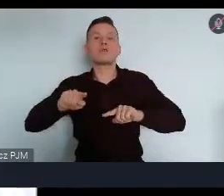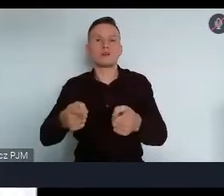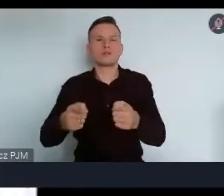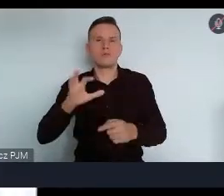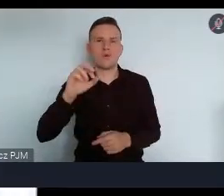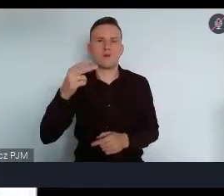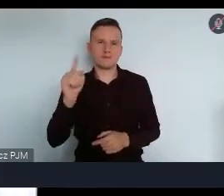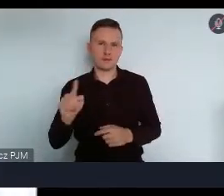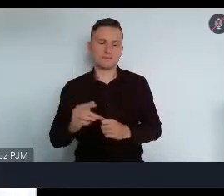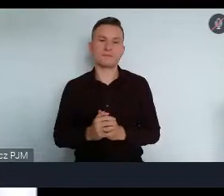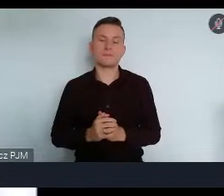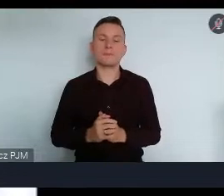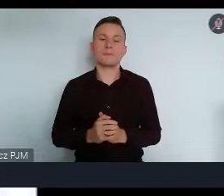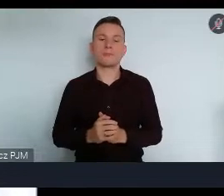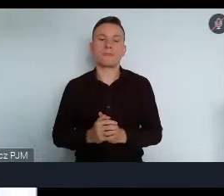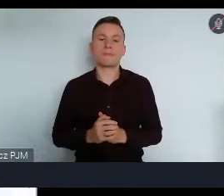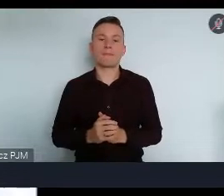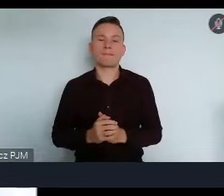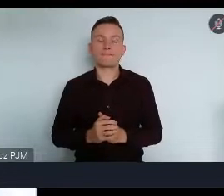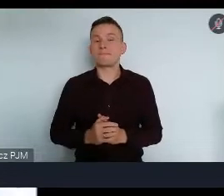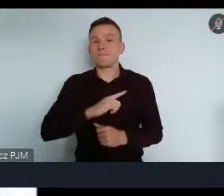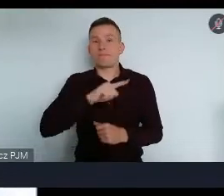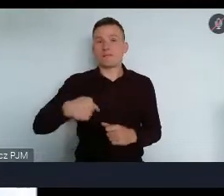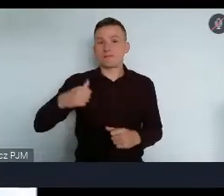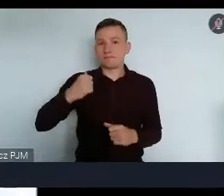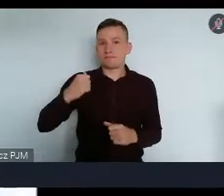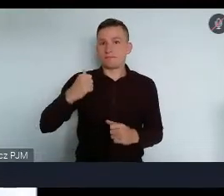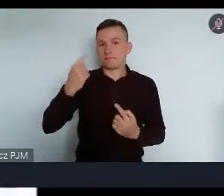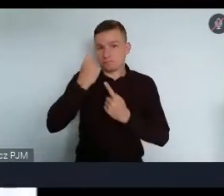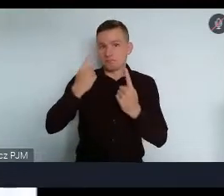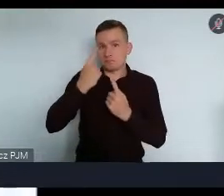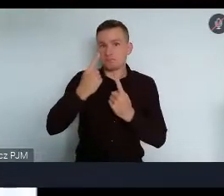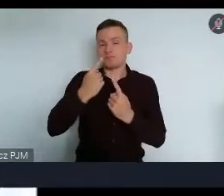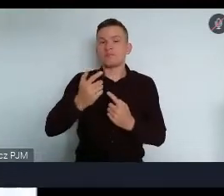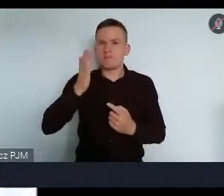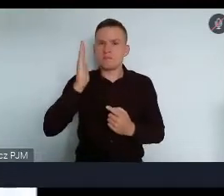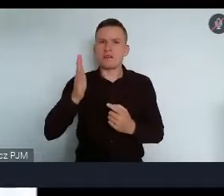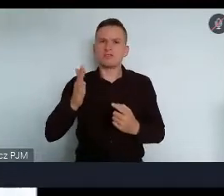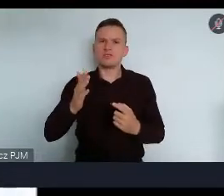Oczekujemy, że opracujemy roboczy i zintegrowany plan działania,